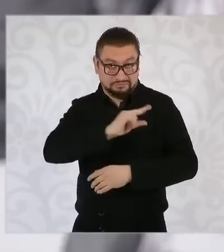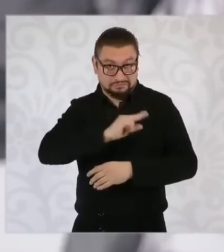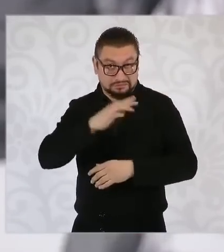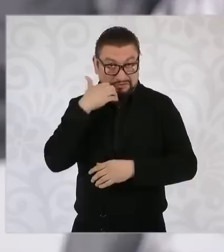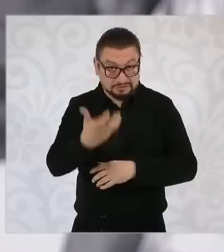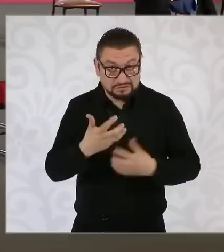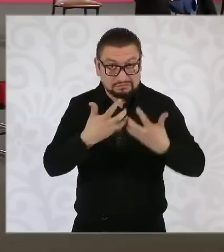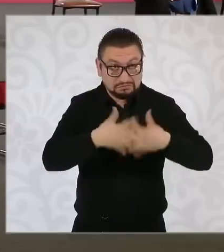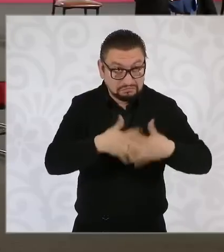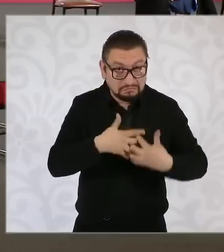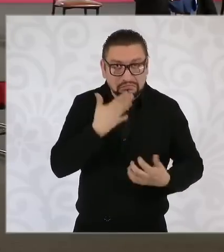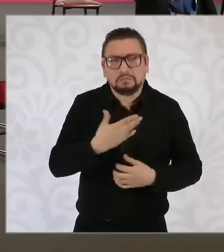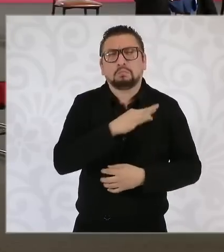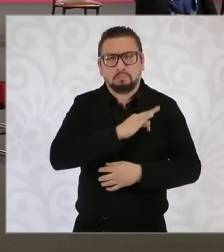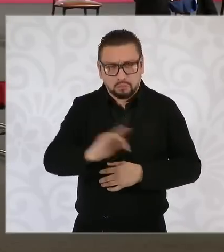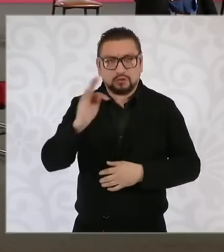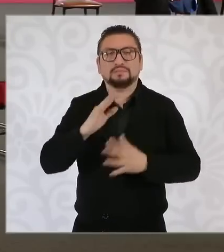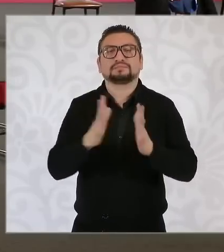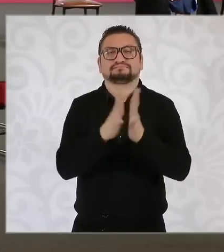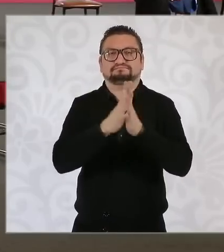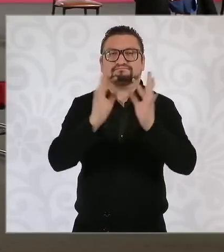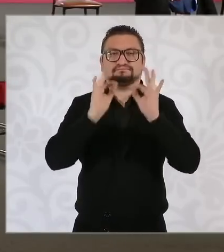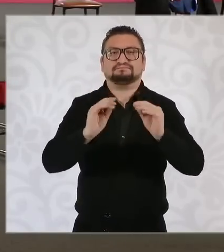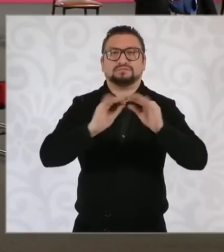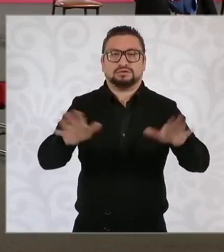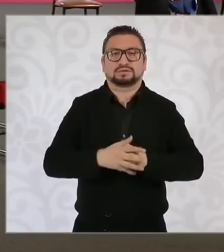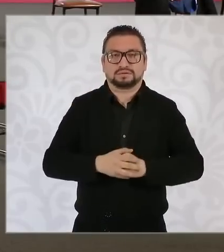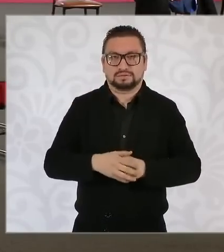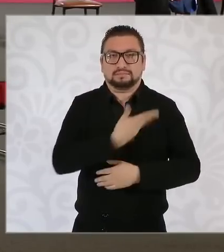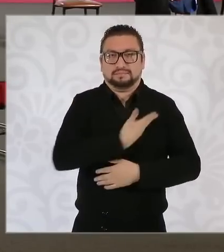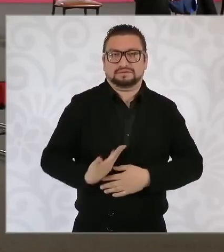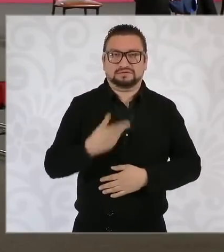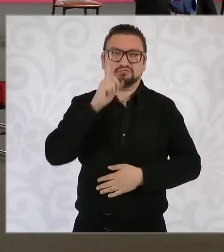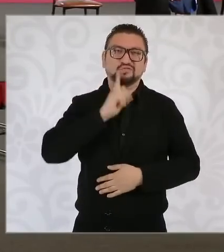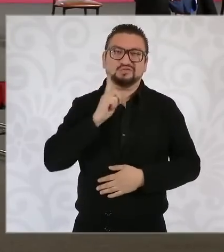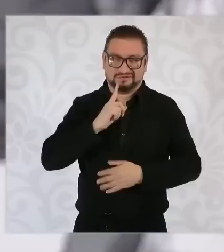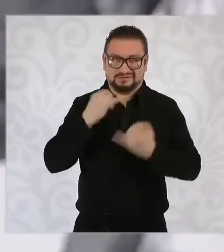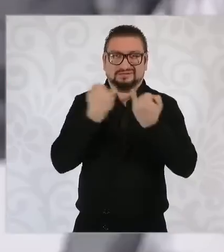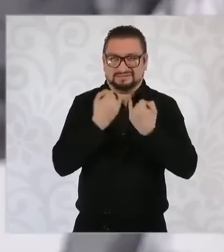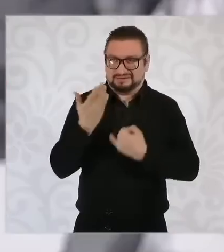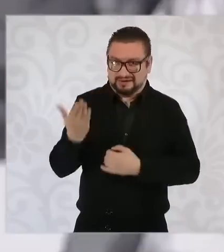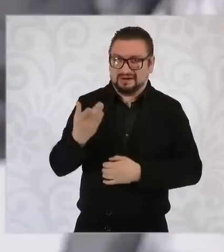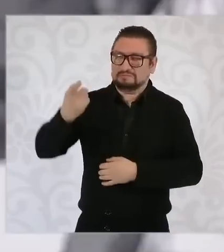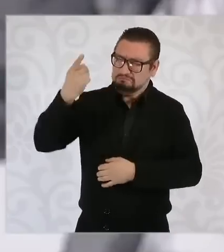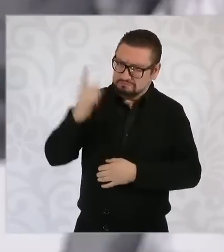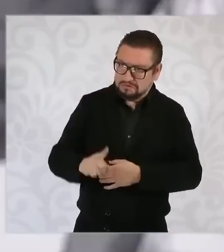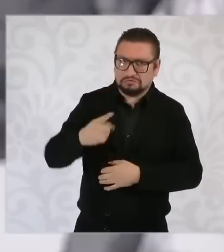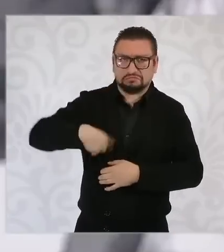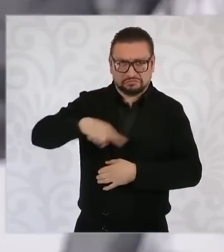último quiero comentar que la presidenta Así mismo nos ha instruido iniciar un proceso de